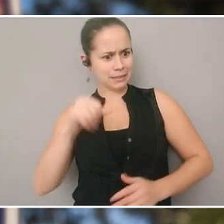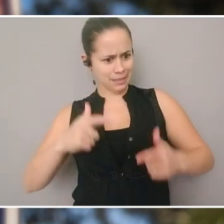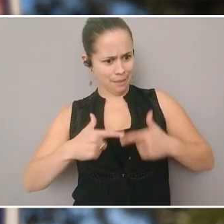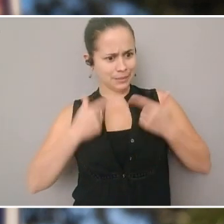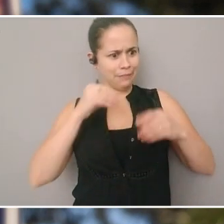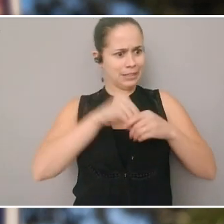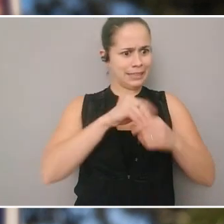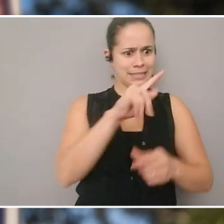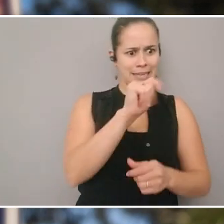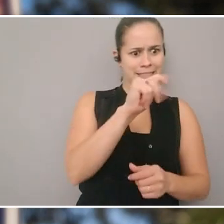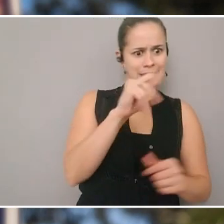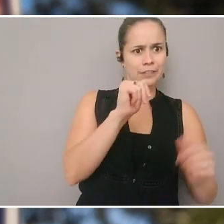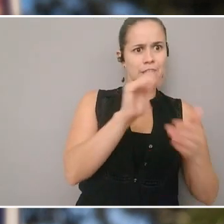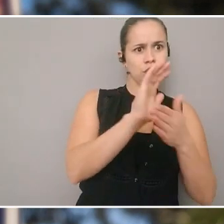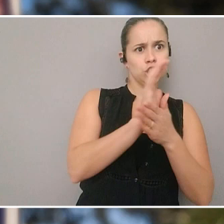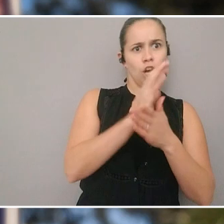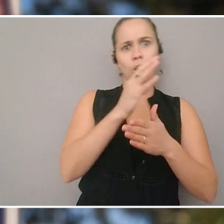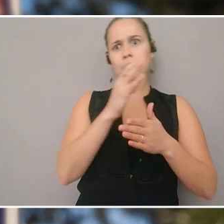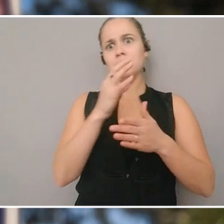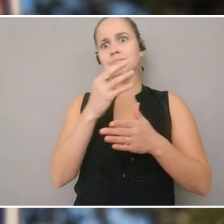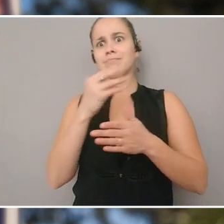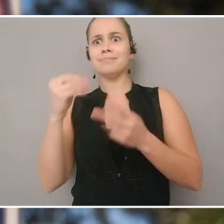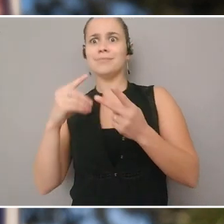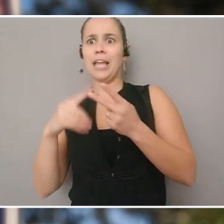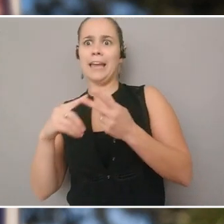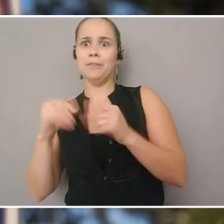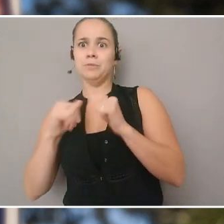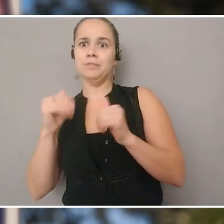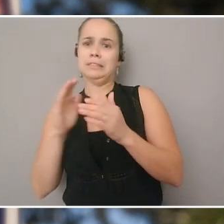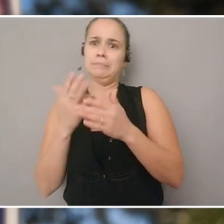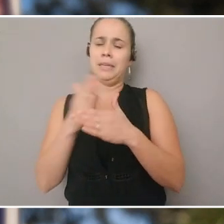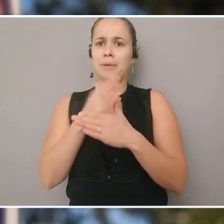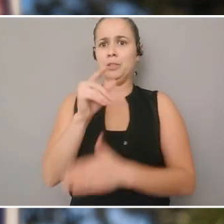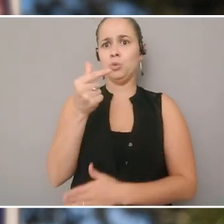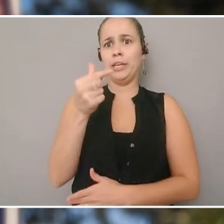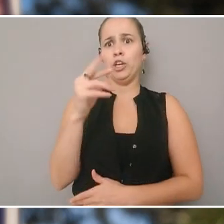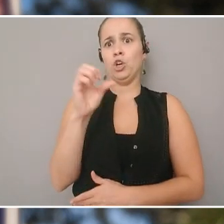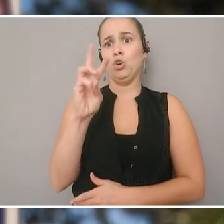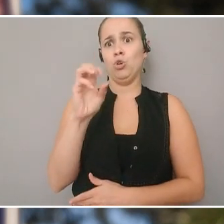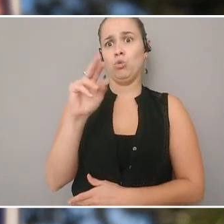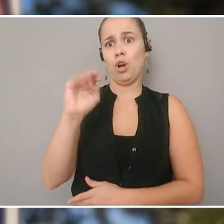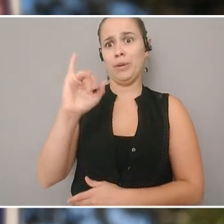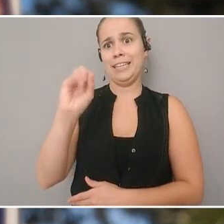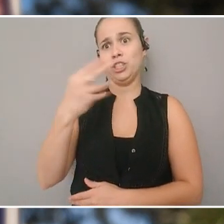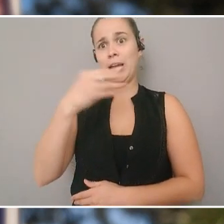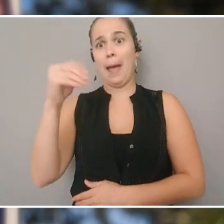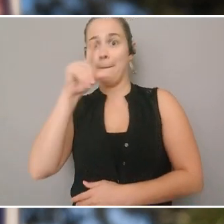entre Grownish y Bird Box. Pero mira